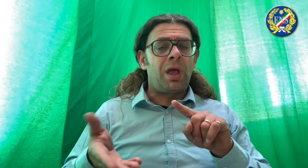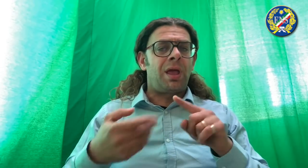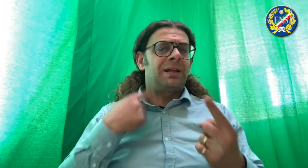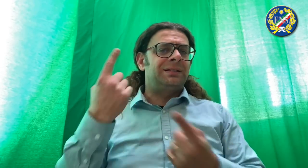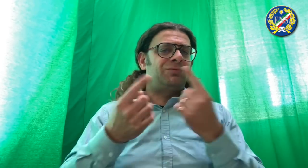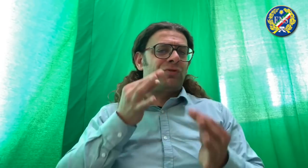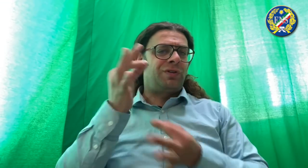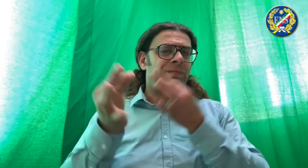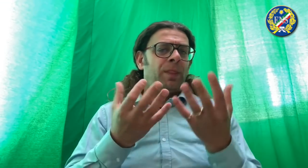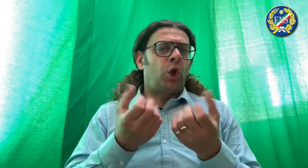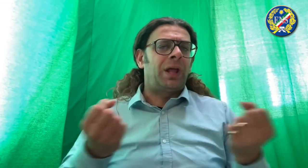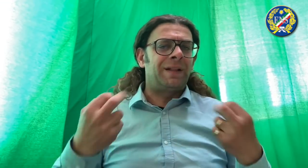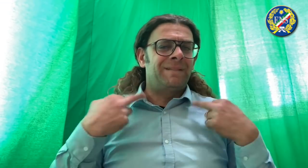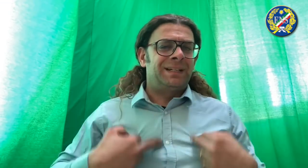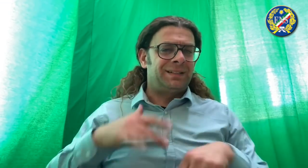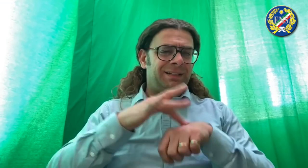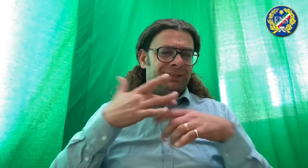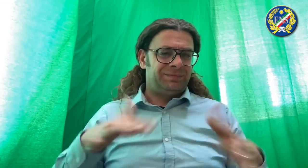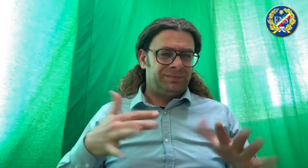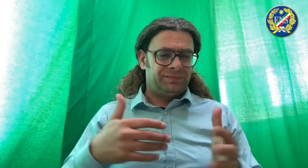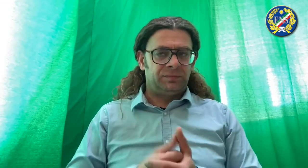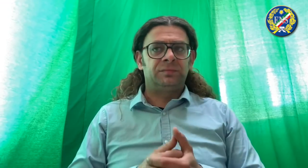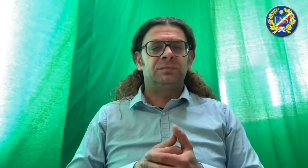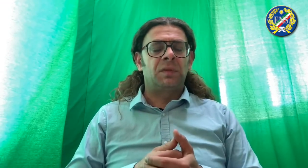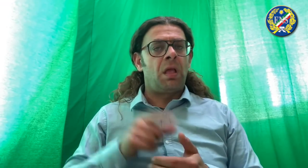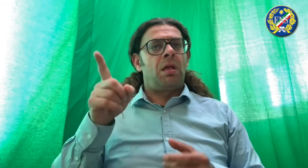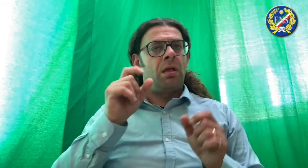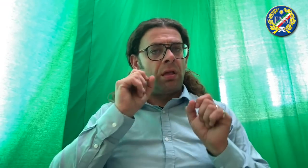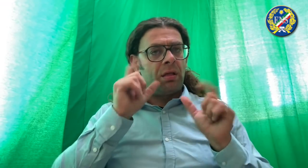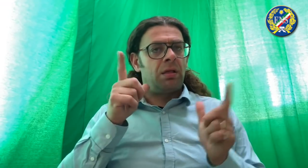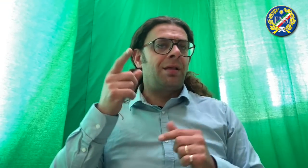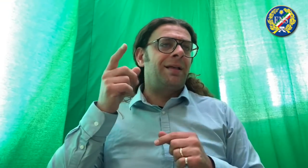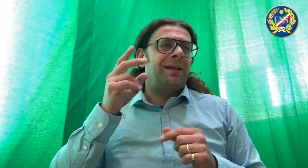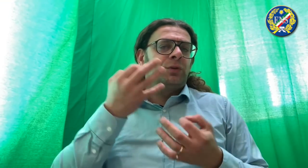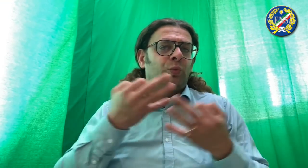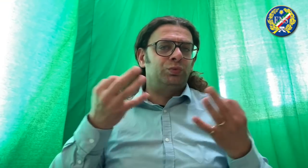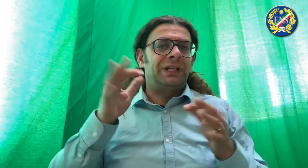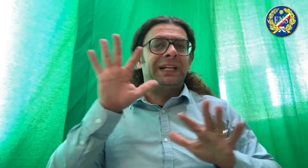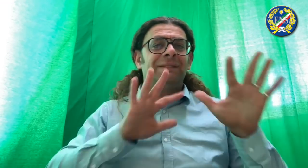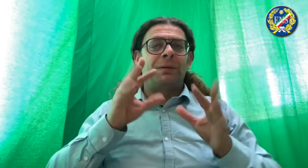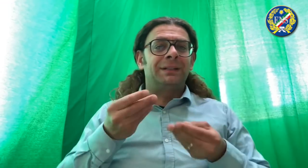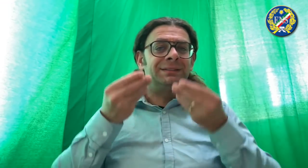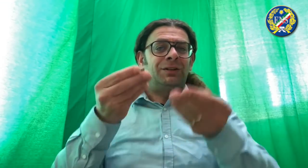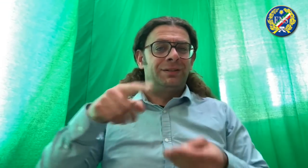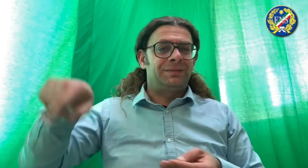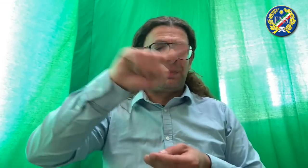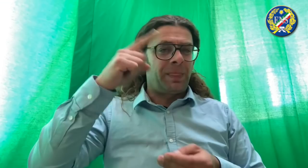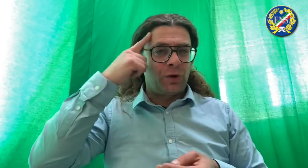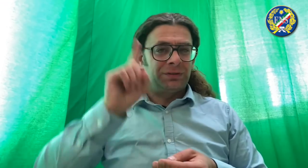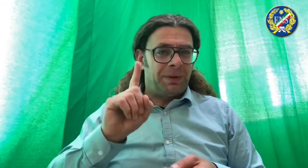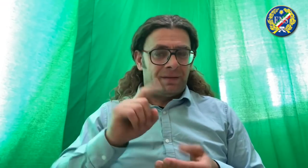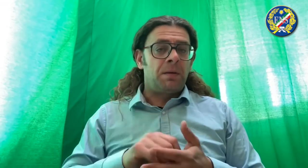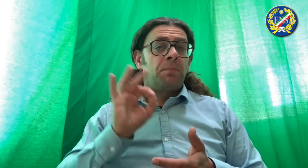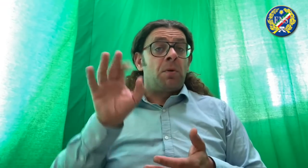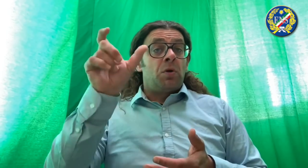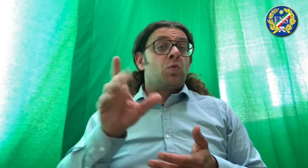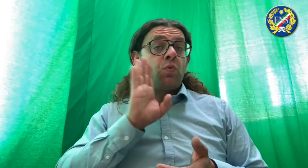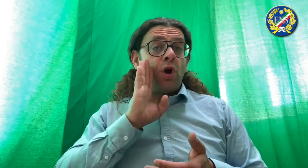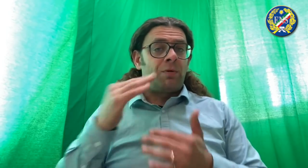Ho fornito spiegazioni concrete su ciò che di fatto viviamo e l’ufficio ha aperto gli occhi. È giusto che siamo noi sordi a fornire informazioni di cui gli altri non sono a conoscenza.